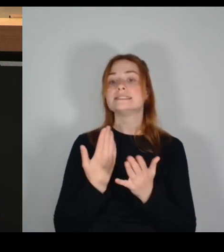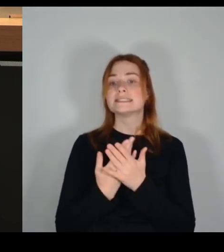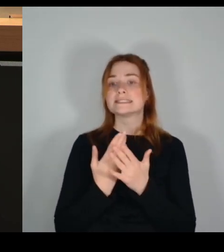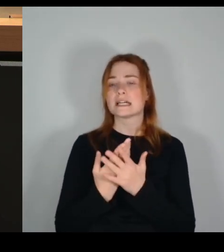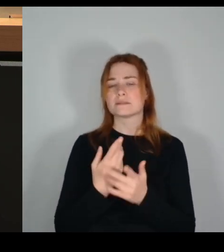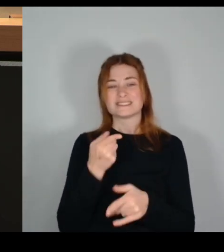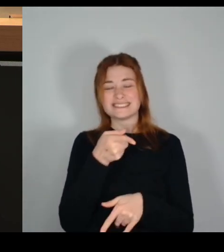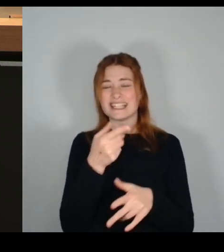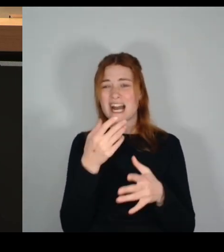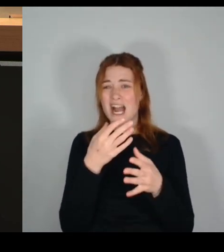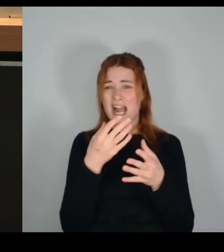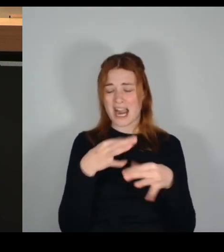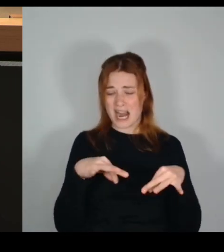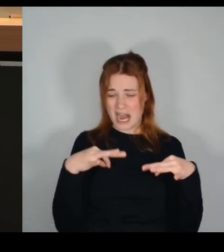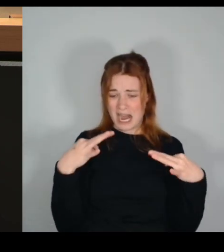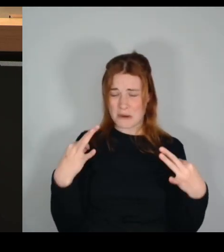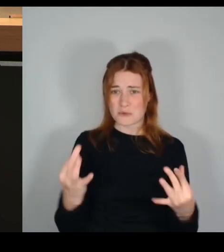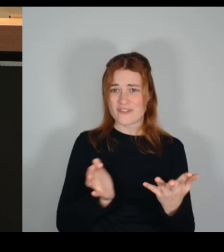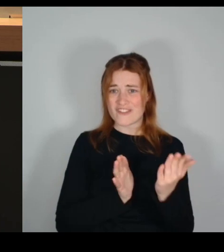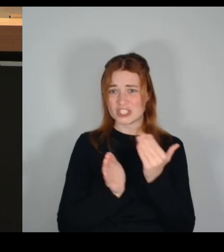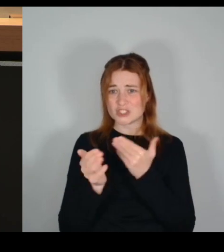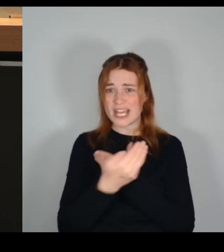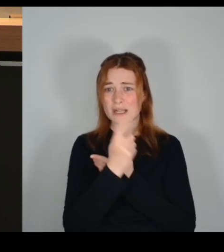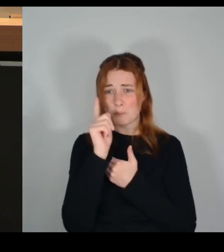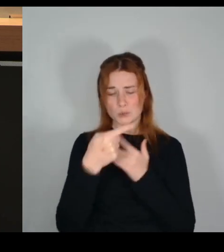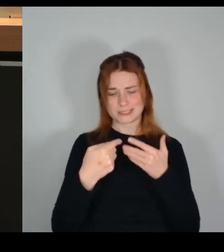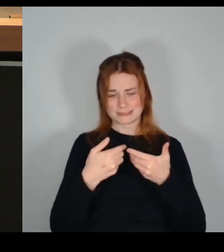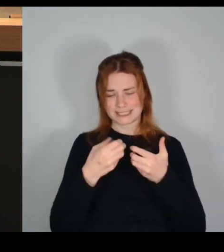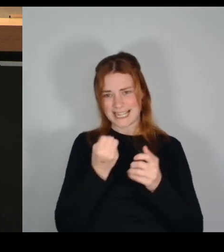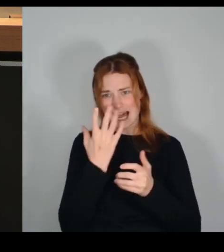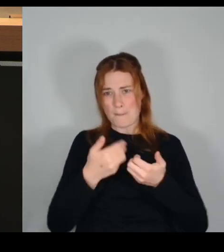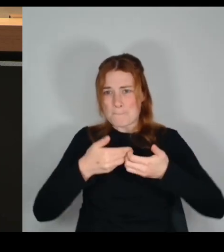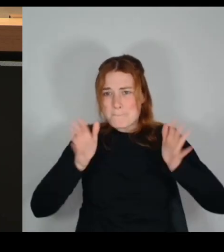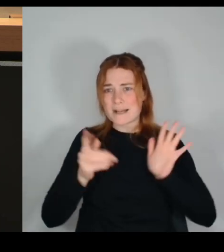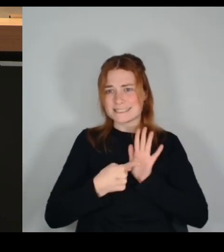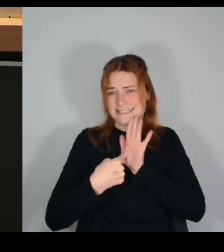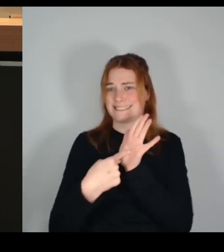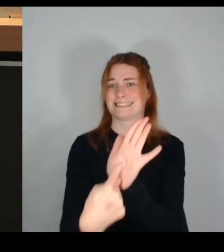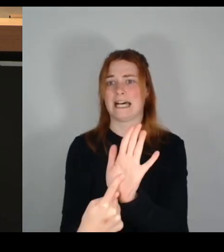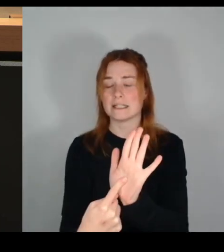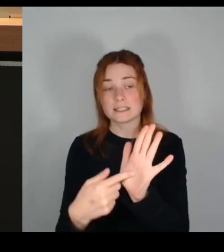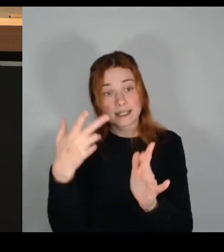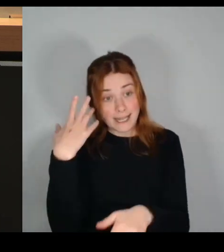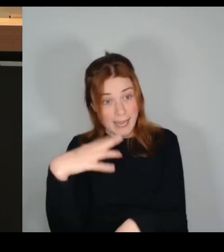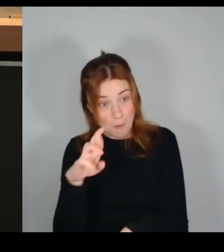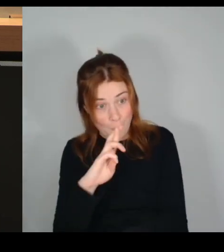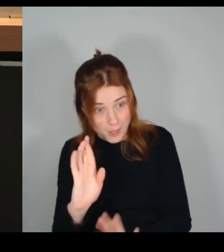dann wieder auf den Kollegen Wohlert ein, zielgerichtet Maßnahmen ergreifen kann, damit diese Armut verhindert wird.